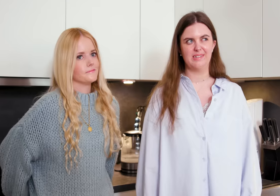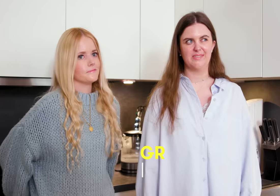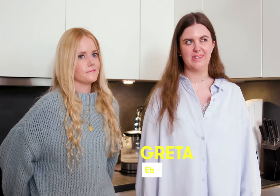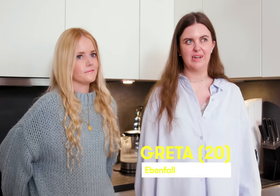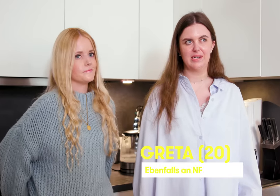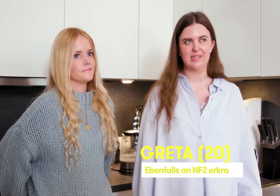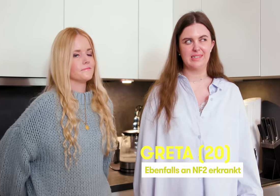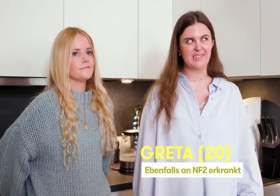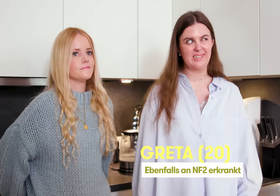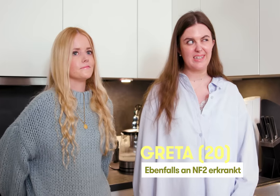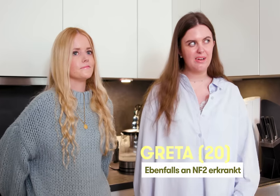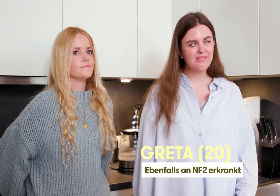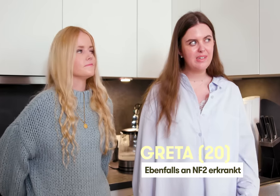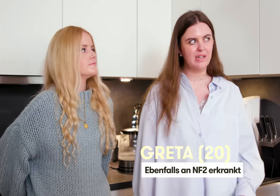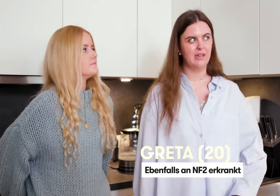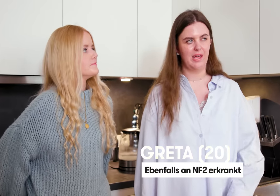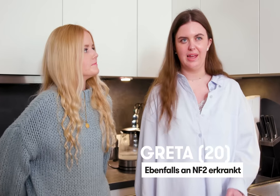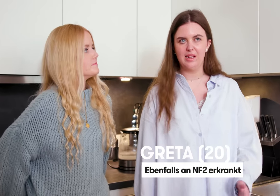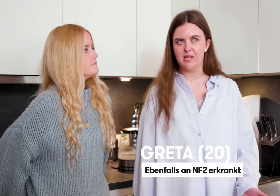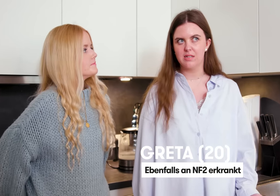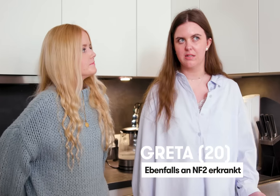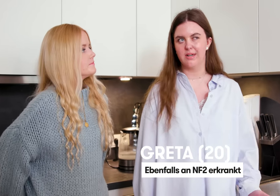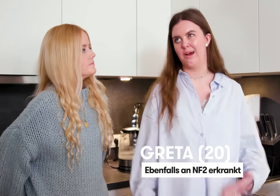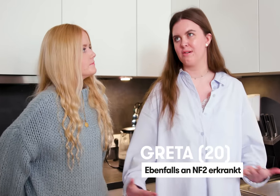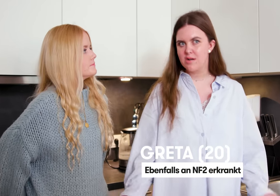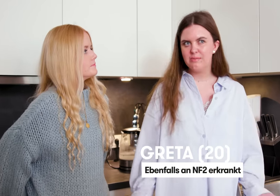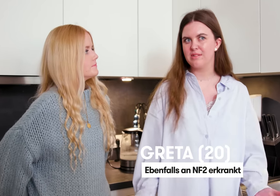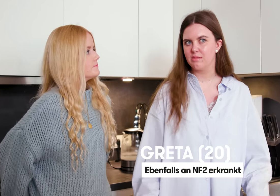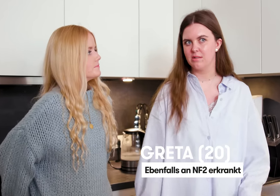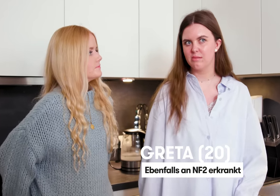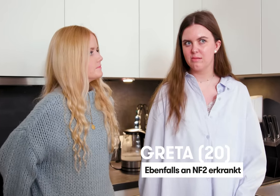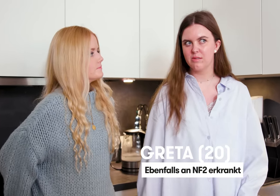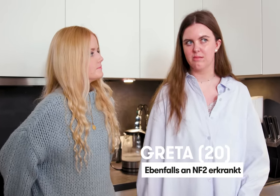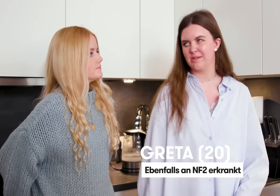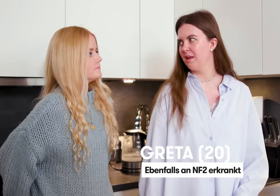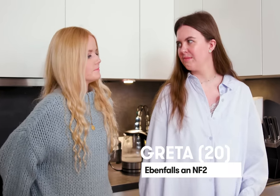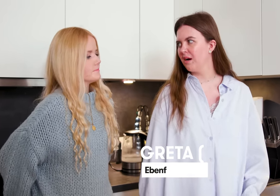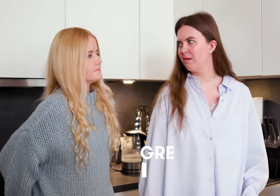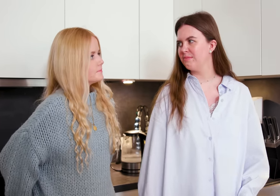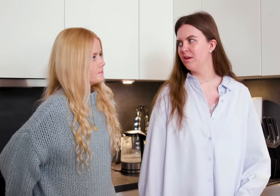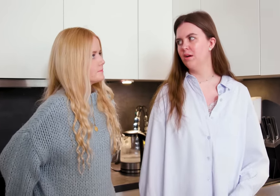dass wir sehr viele ähnliche, auch schlimme Situationen durchlebt haben.